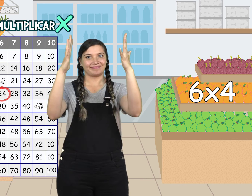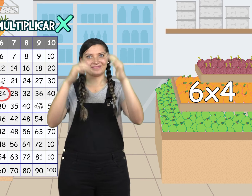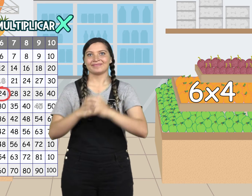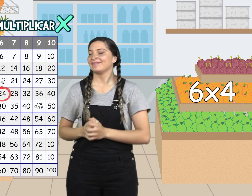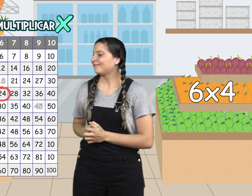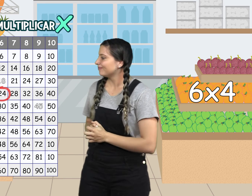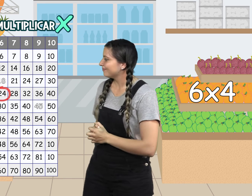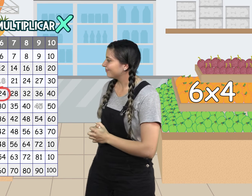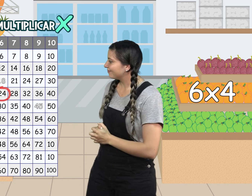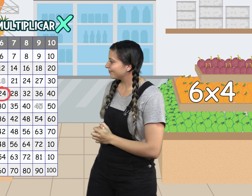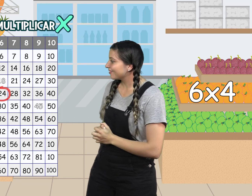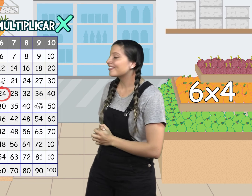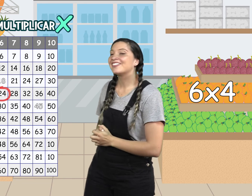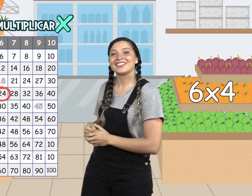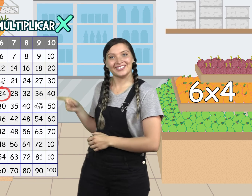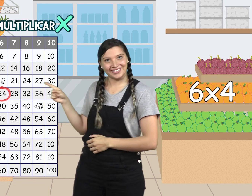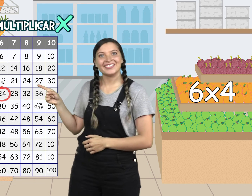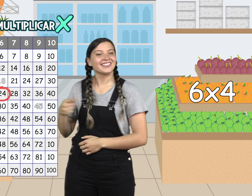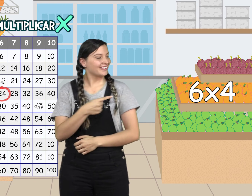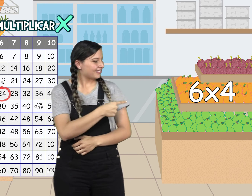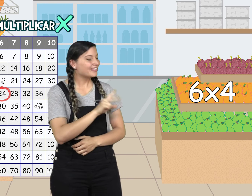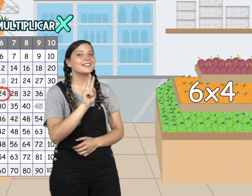Correcto, así es, como ven.